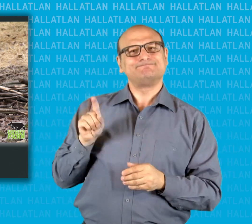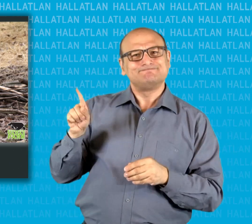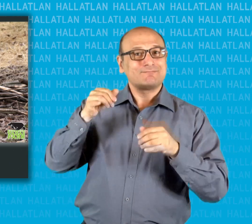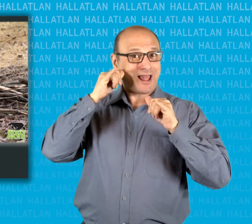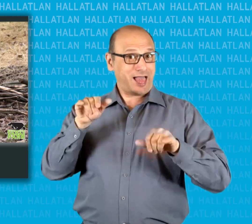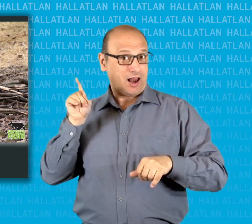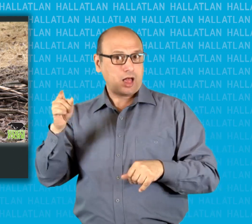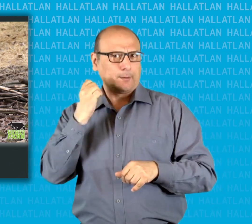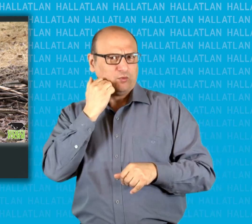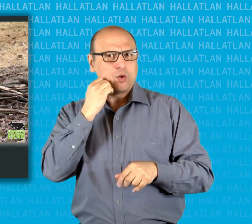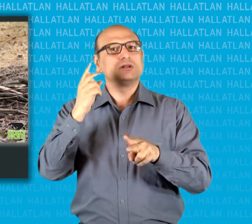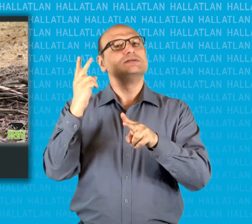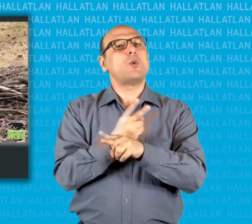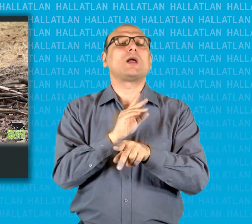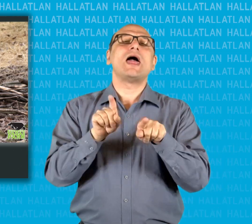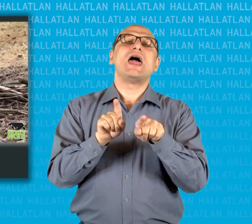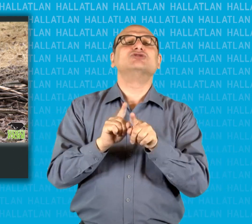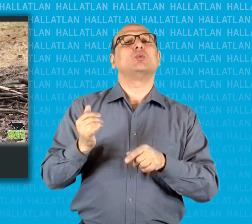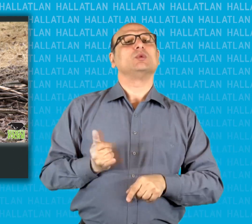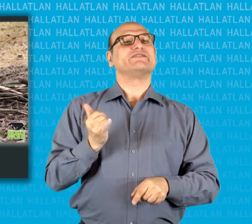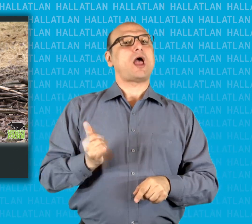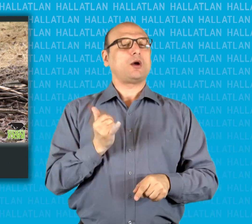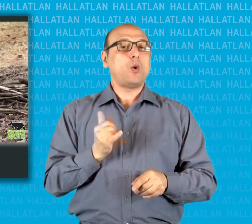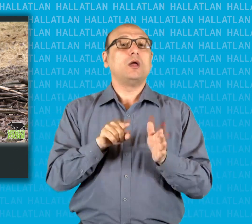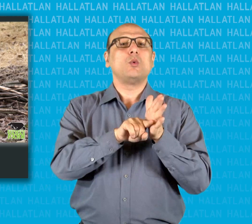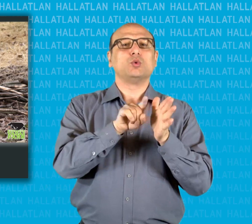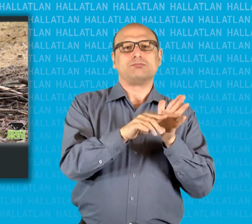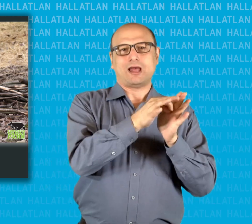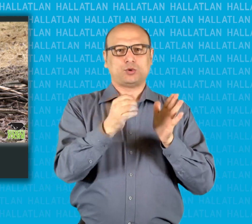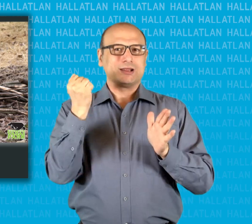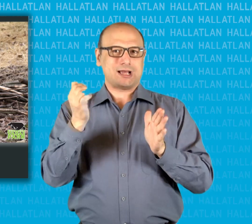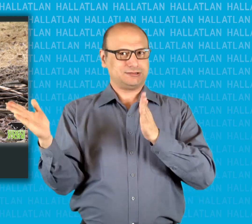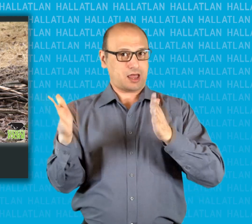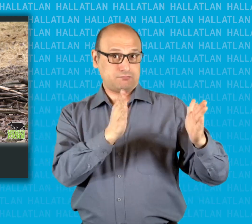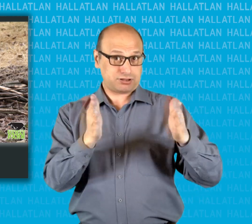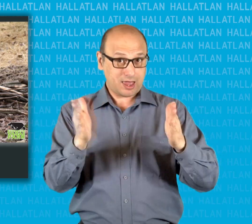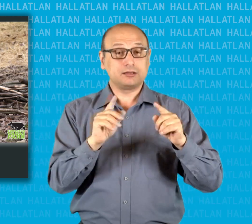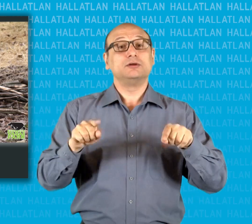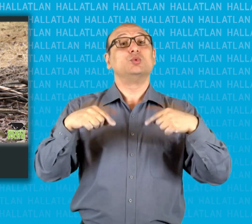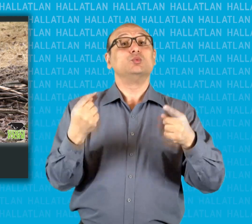A muflonok násza október és december közé esik,